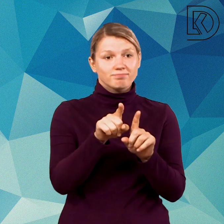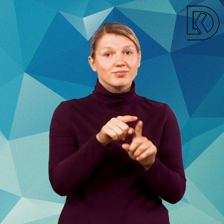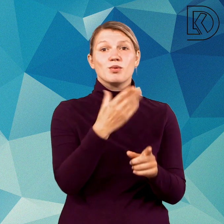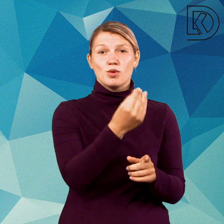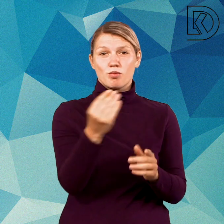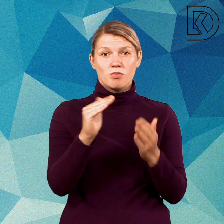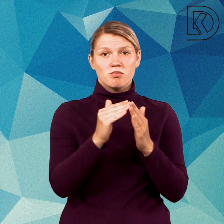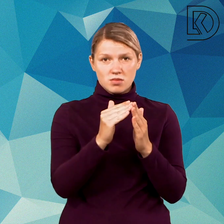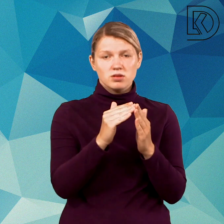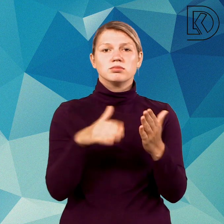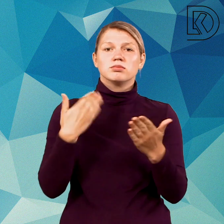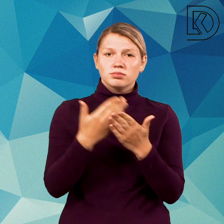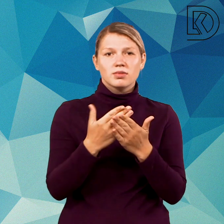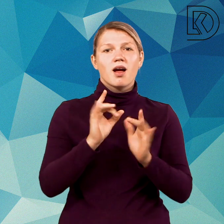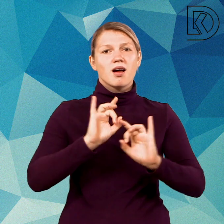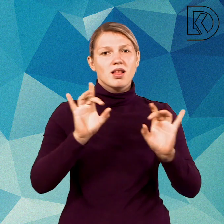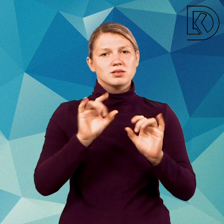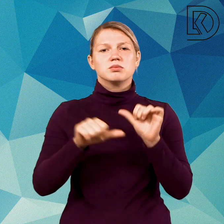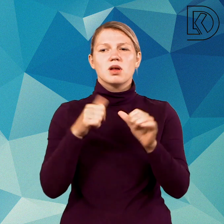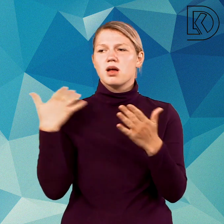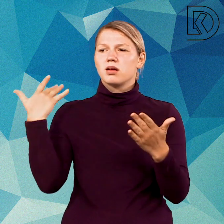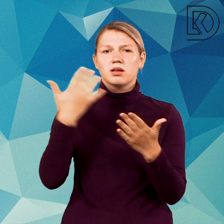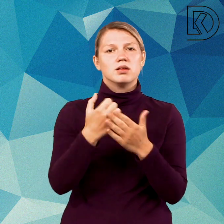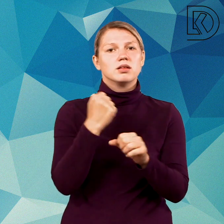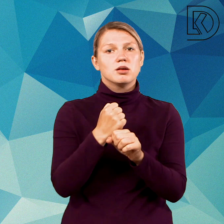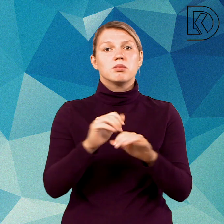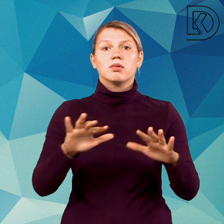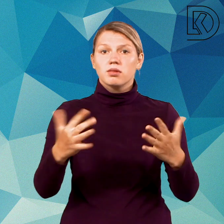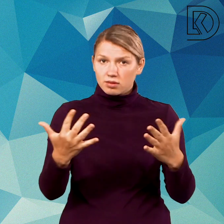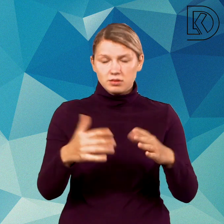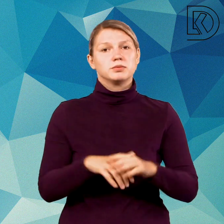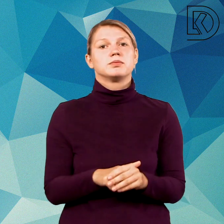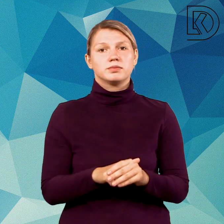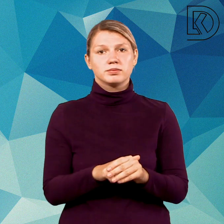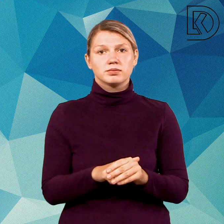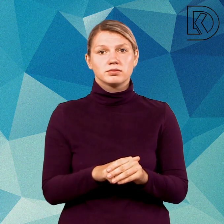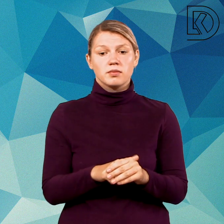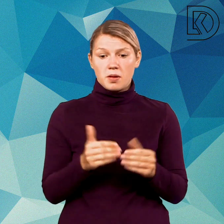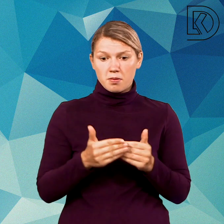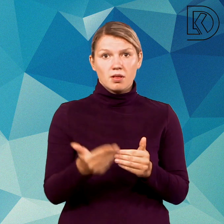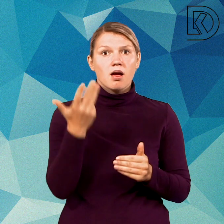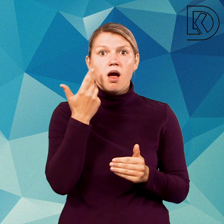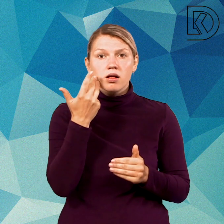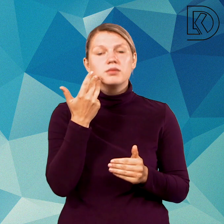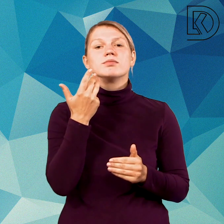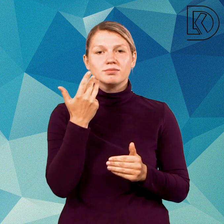Taip pat miestuose bus pristatytos veiklos ataskaitos. Kada vyks šie susirinkimai?